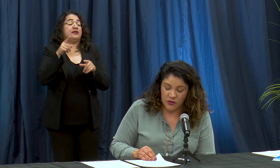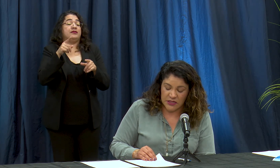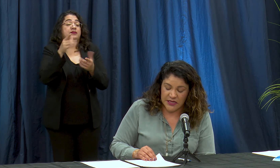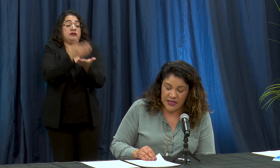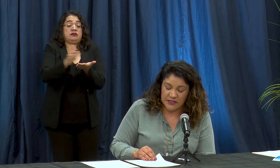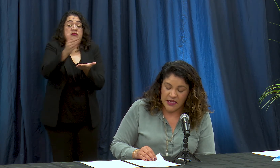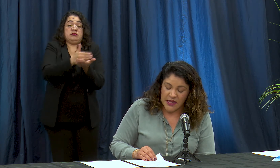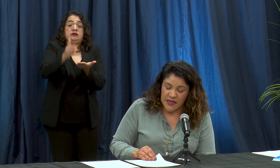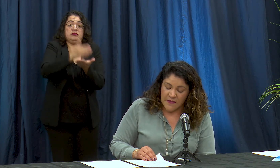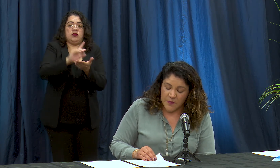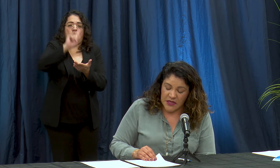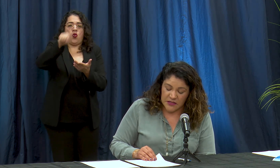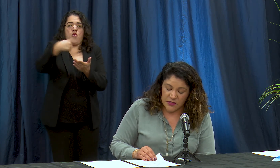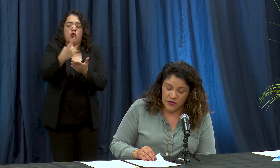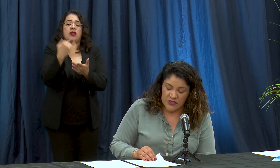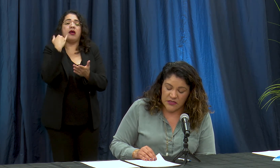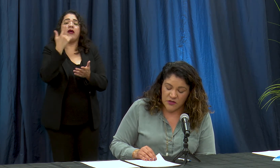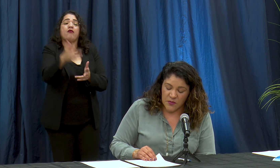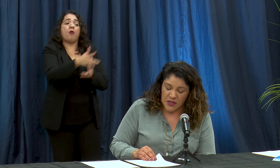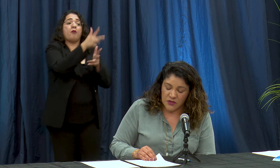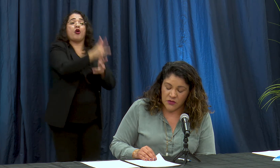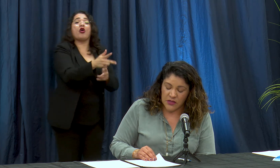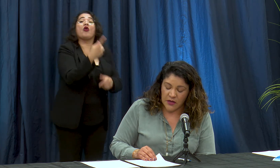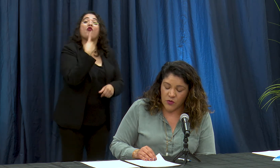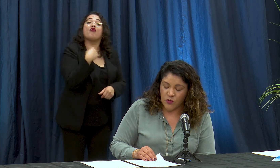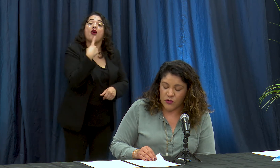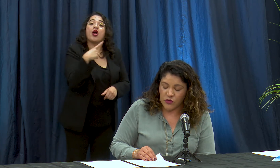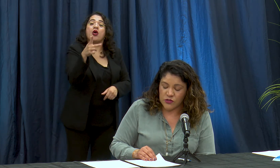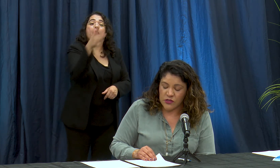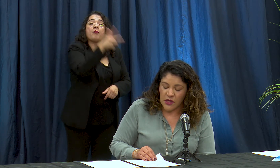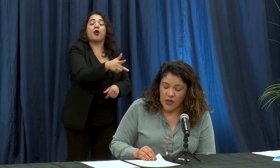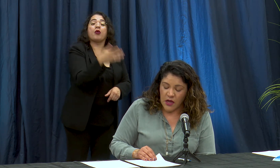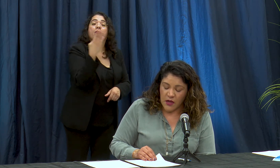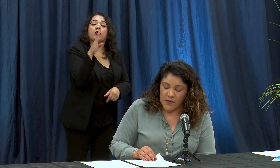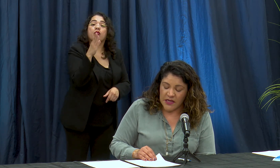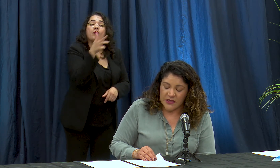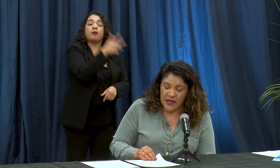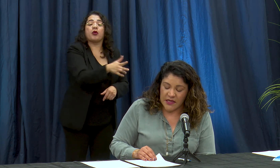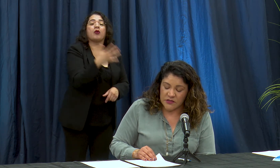otras leyes de aplicación de estacionamiento tal como los las calles